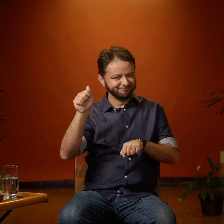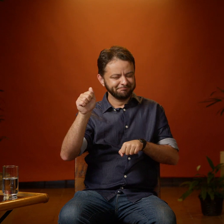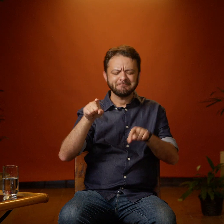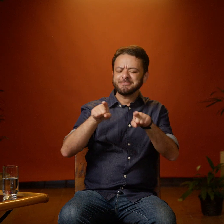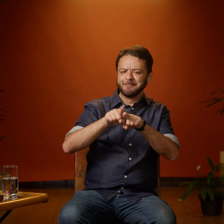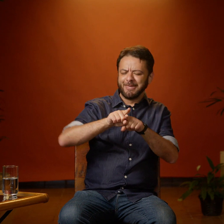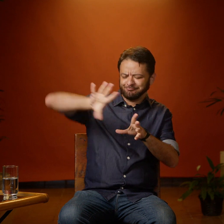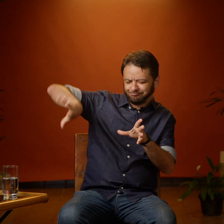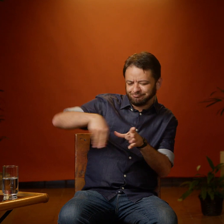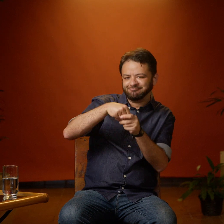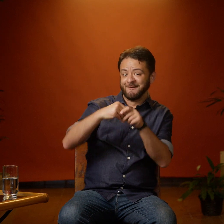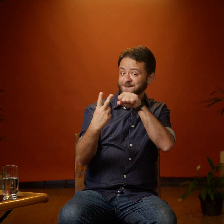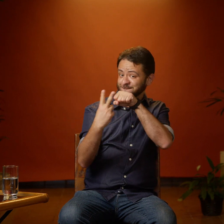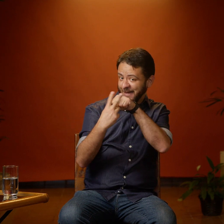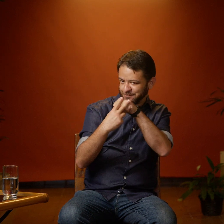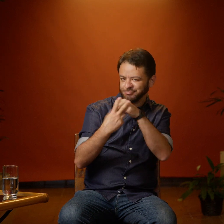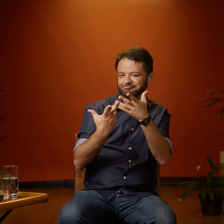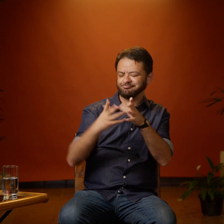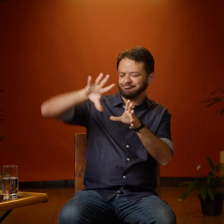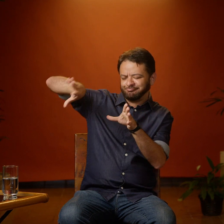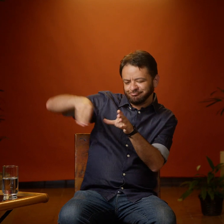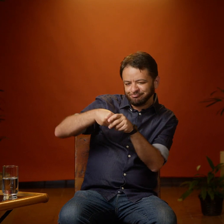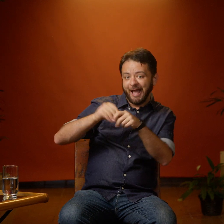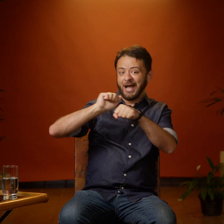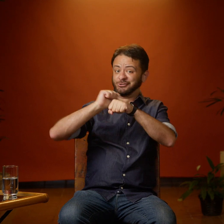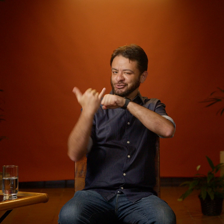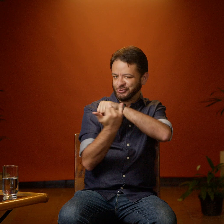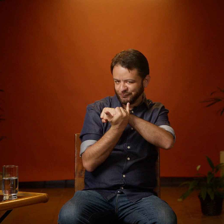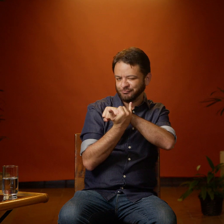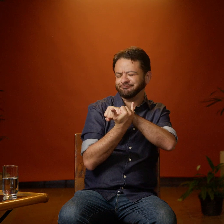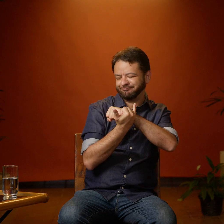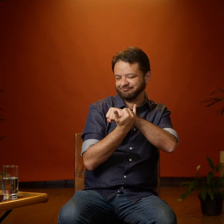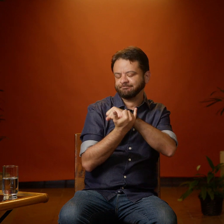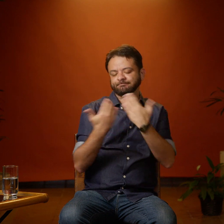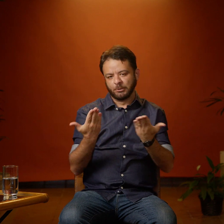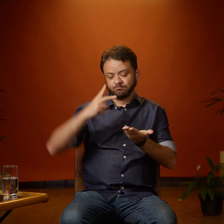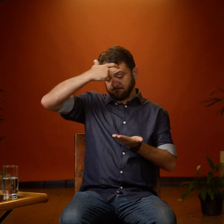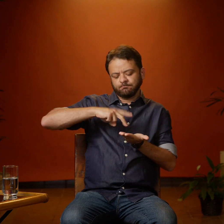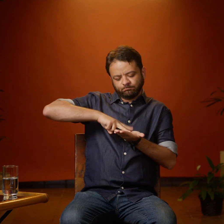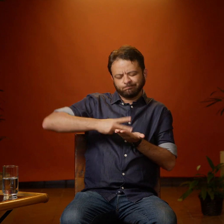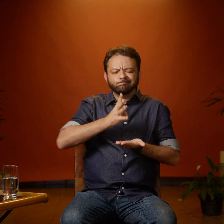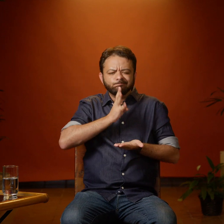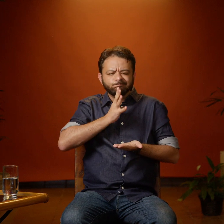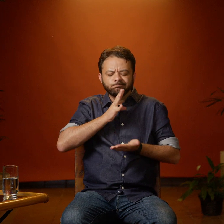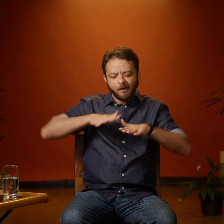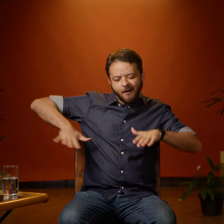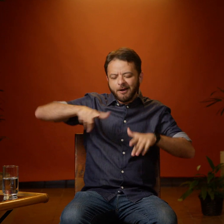Escolher os verbos, os adjetivos. Então, o tradutor. Ele precisa também estudar linguística